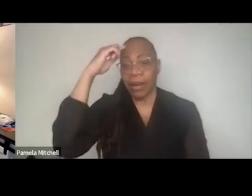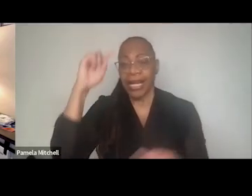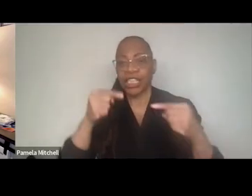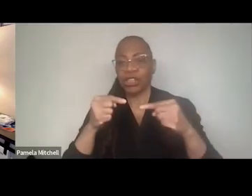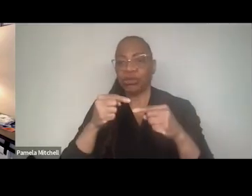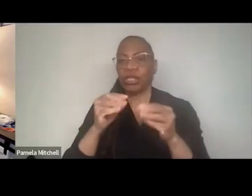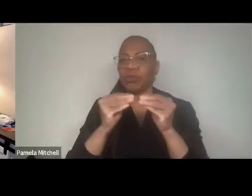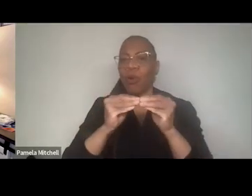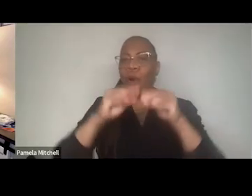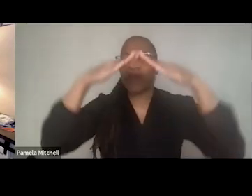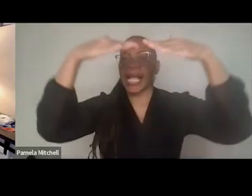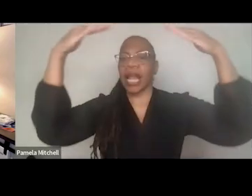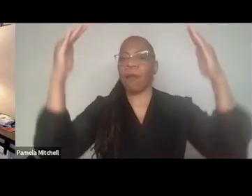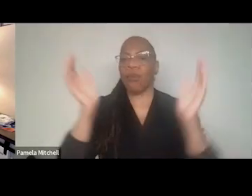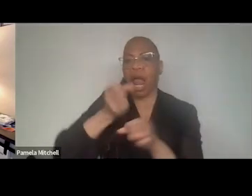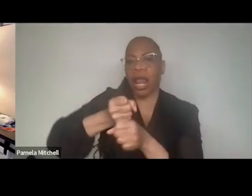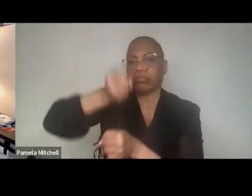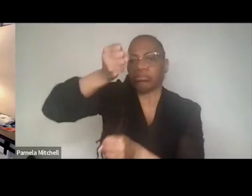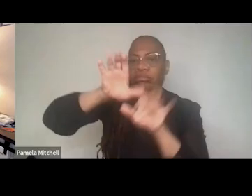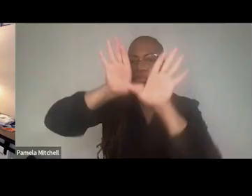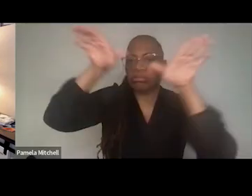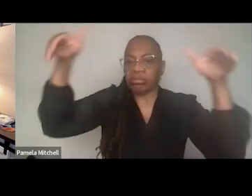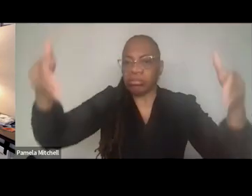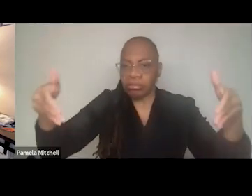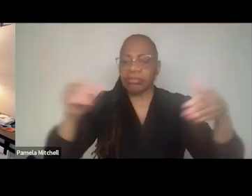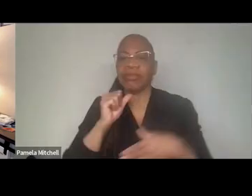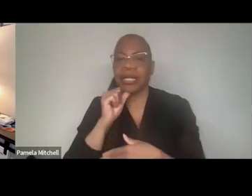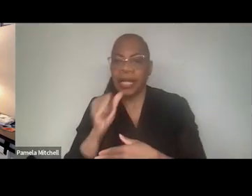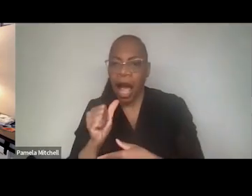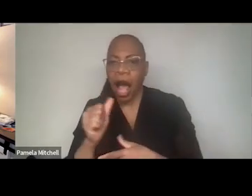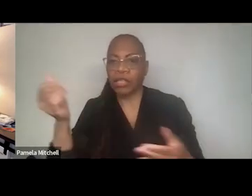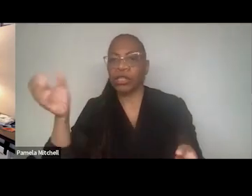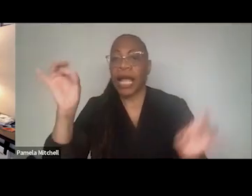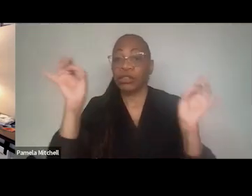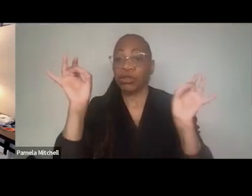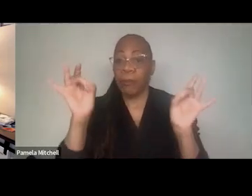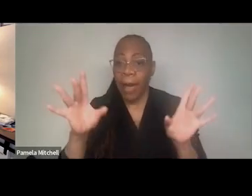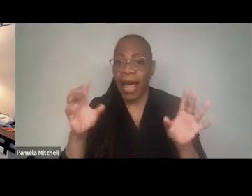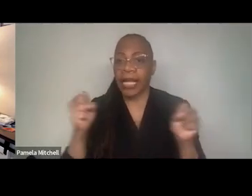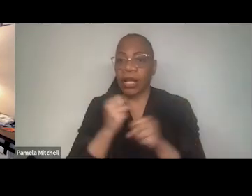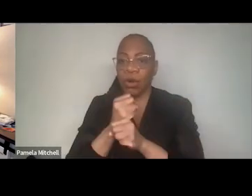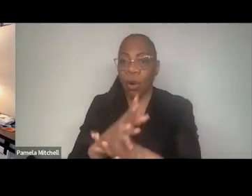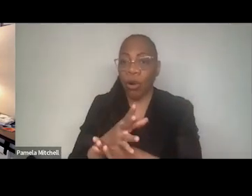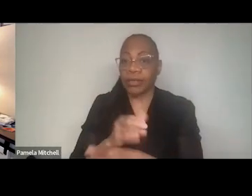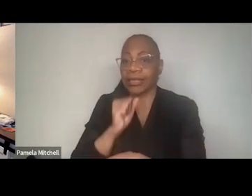para causas tanto traumáticas como no traumáticas. Las lesiones no traumáticas son aquellas lesiones en el cerebro